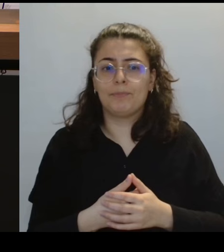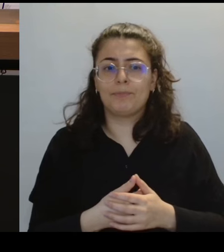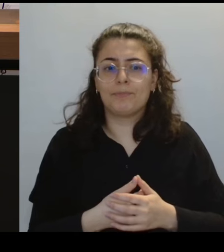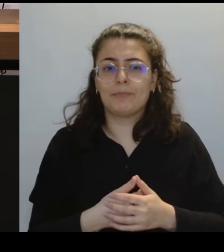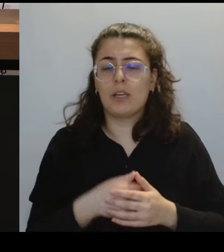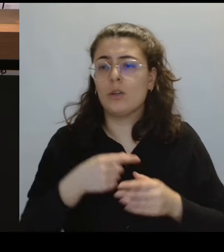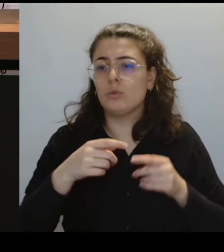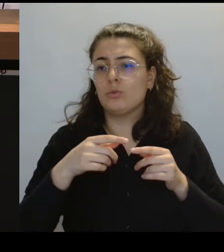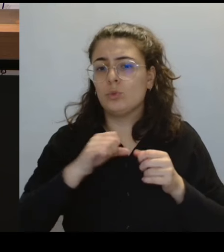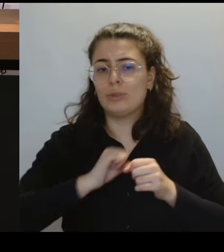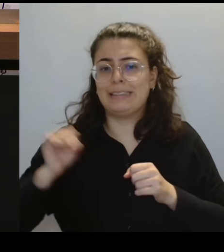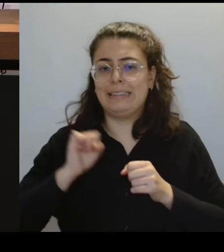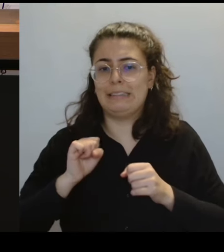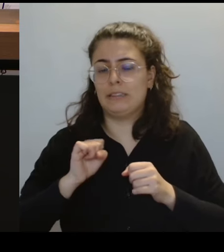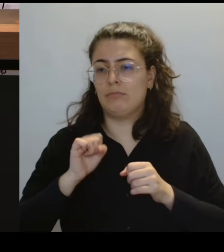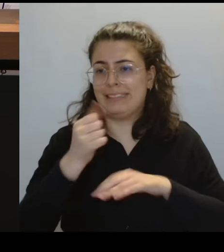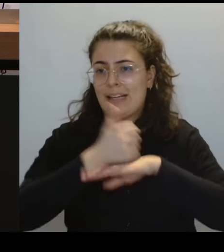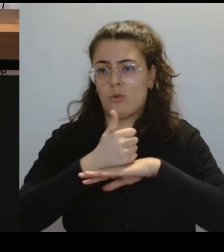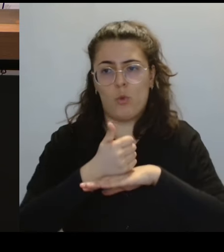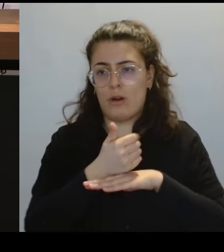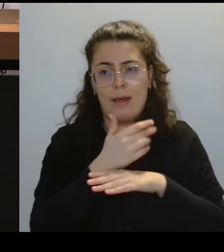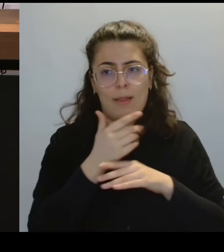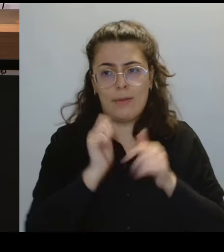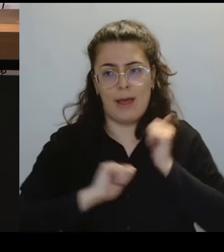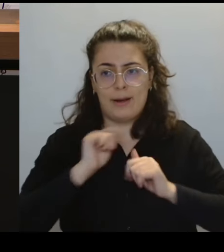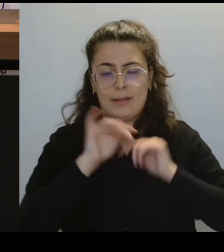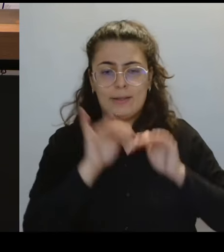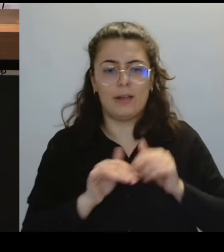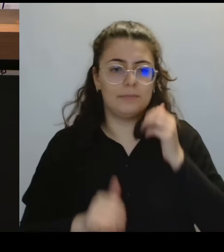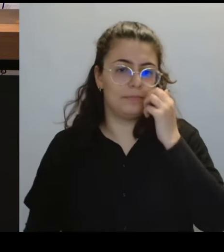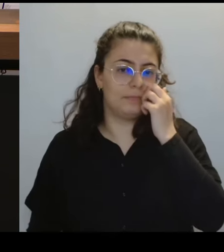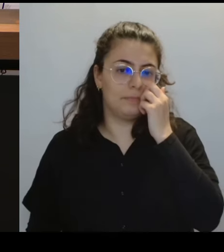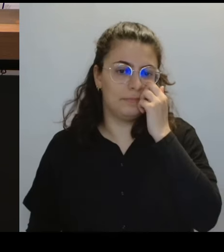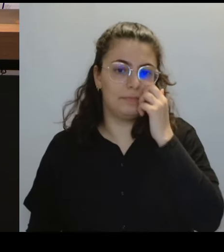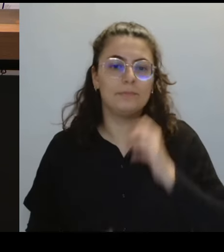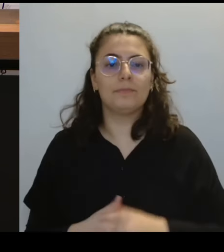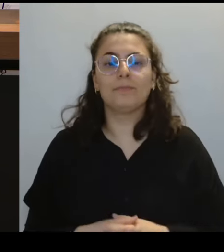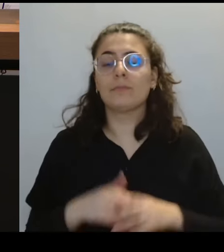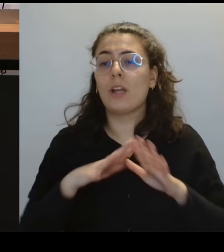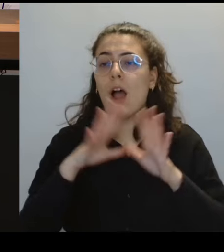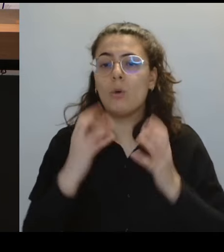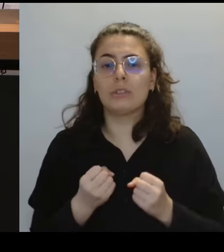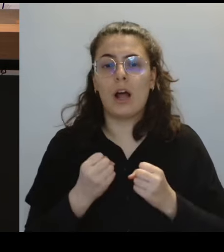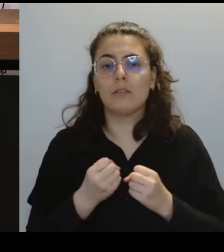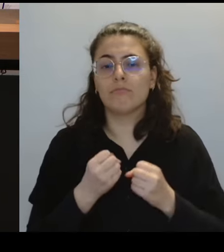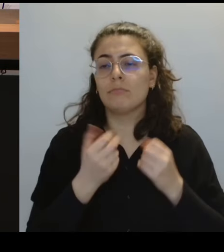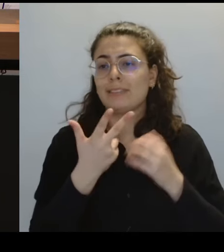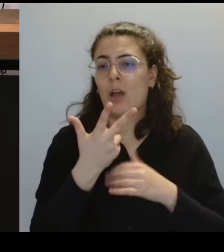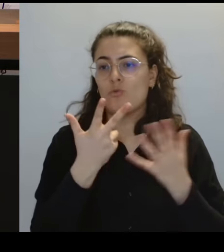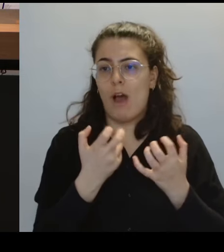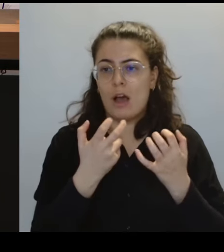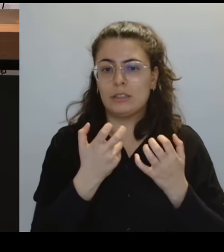Die im Haushalt hinterlegten 83 und 89 Millionen € schaffen ein bisschen Luft. Aber nur Geld reinschütten, das